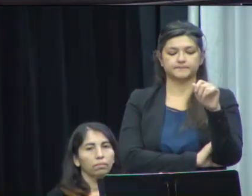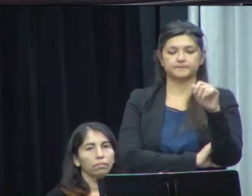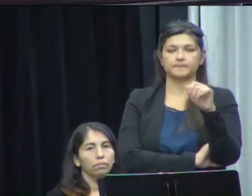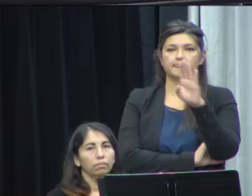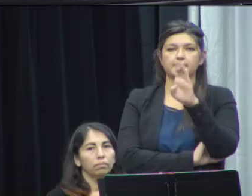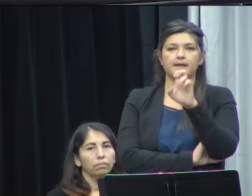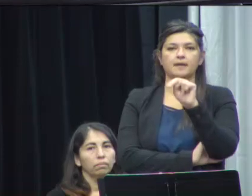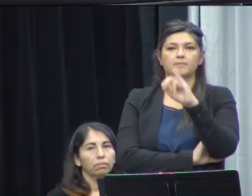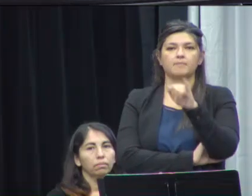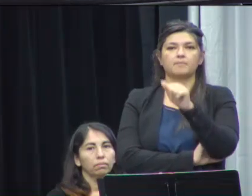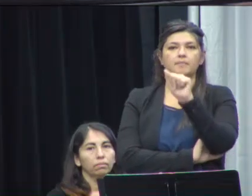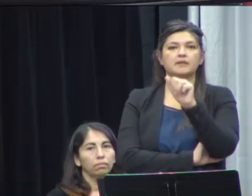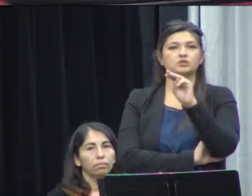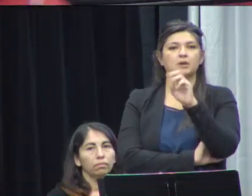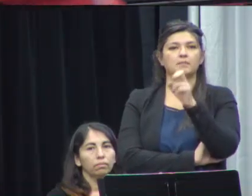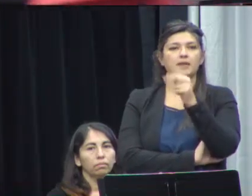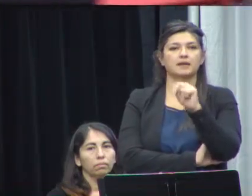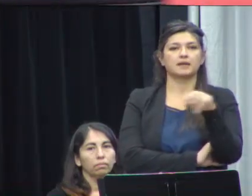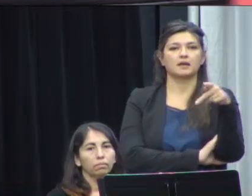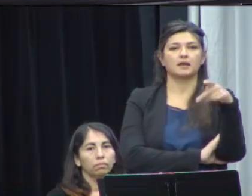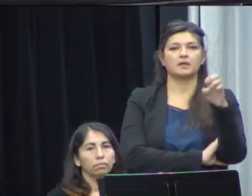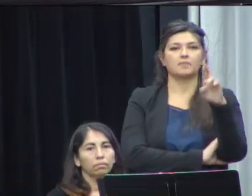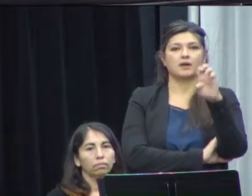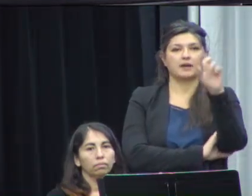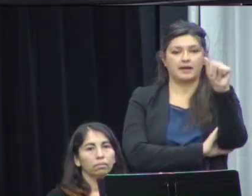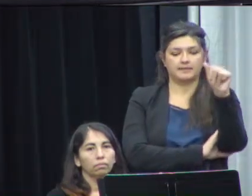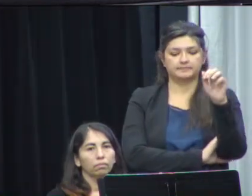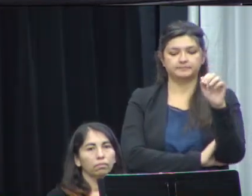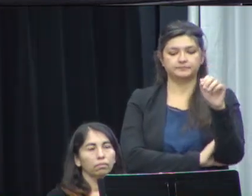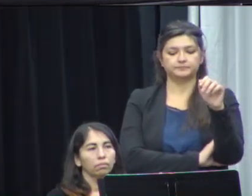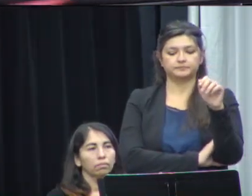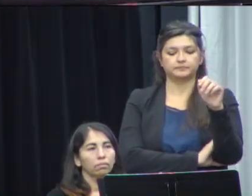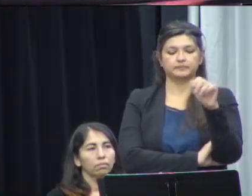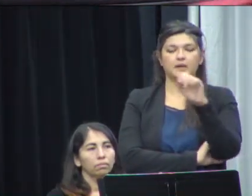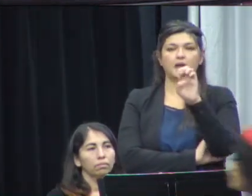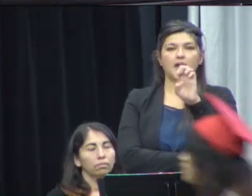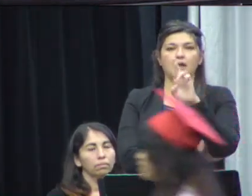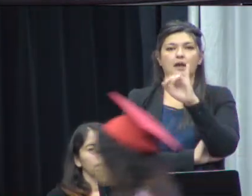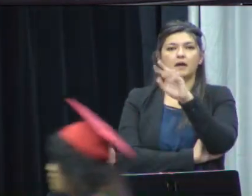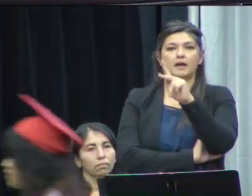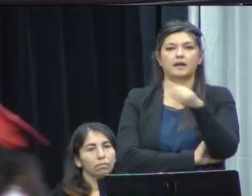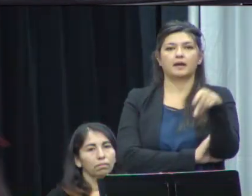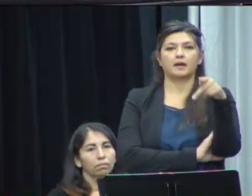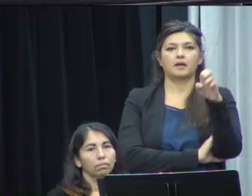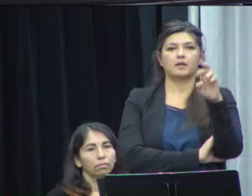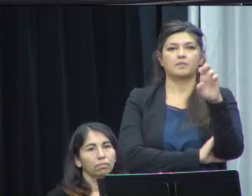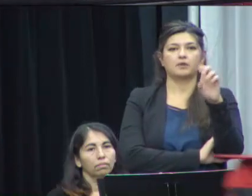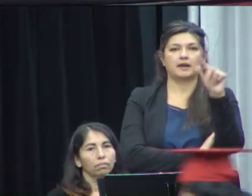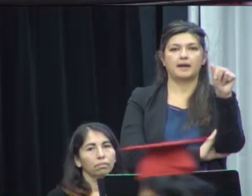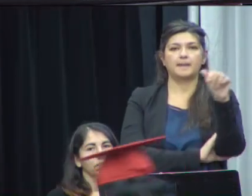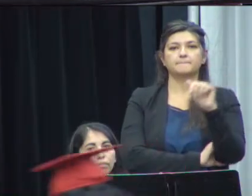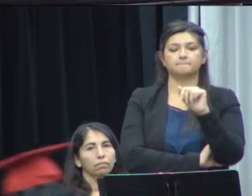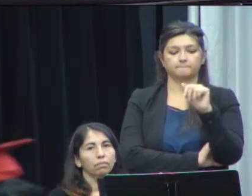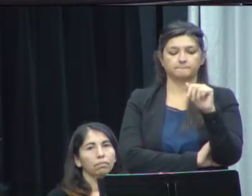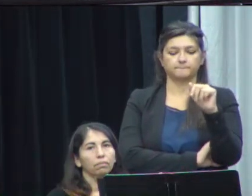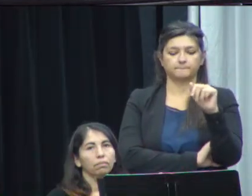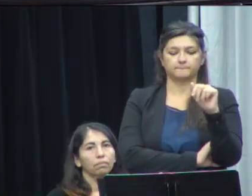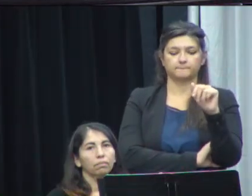Benjamin Perreya. (audience applauds) Eric Perreya. (audience applauds)